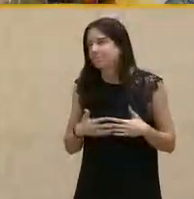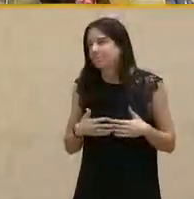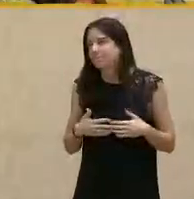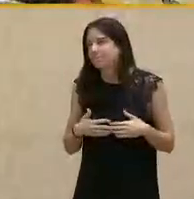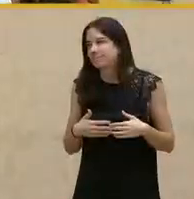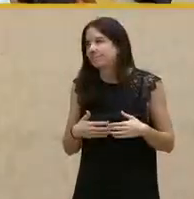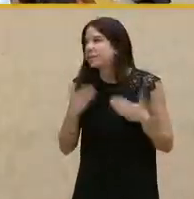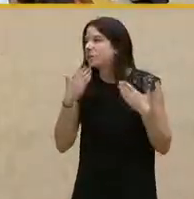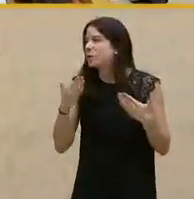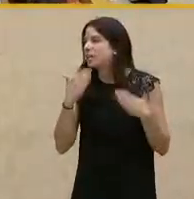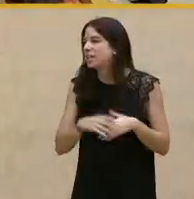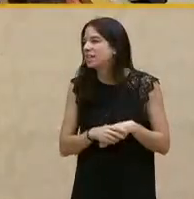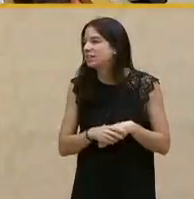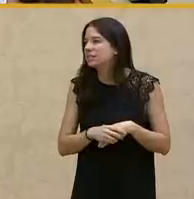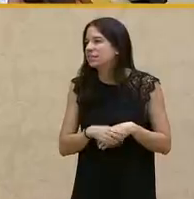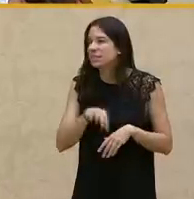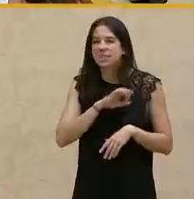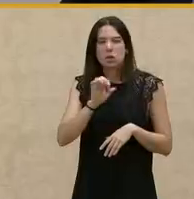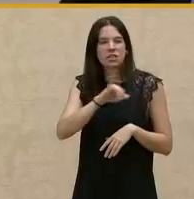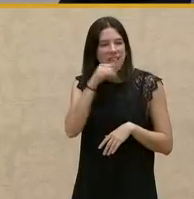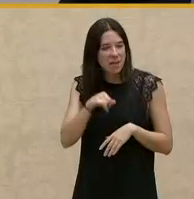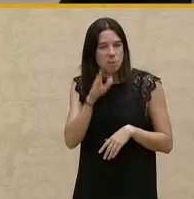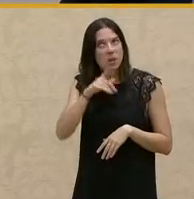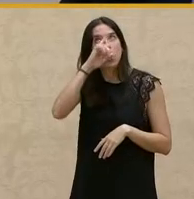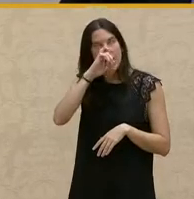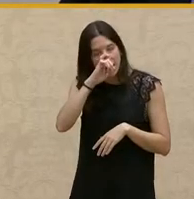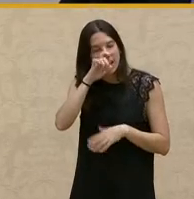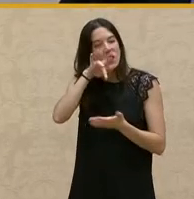Muchas gracias, Sr. Sáez, por recordarnos que el Día Internacional de la Sordoceguera es el día